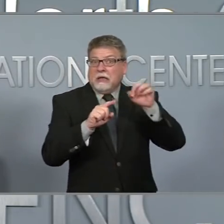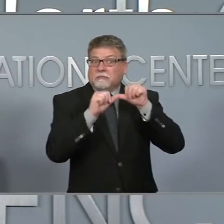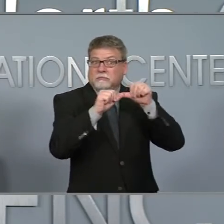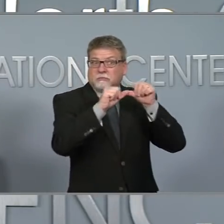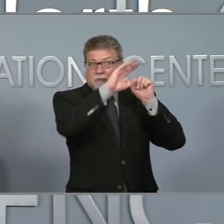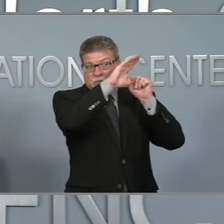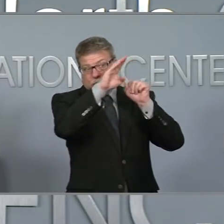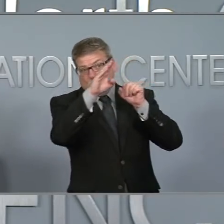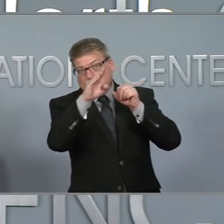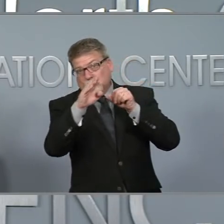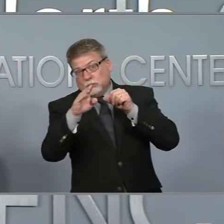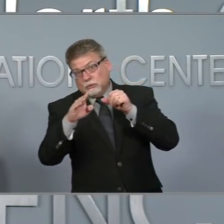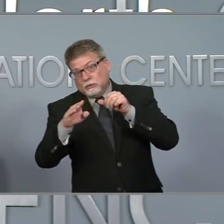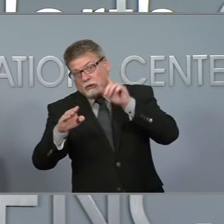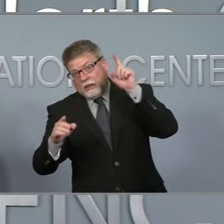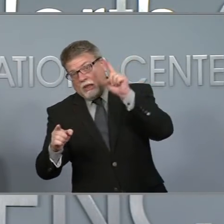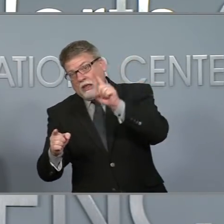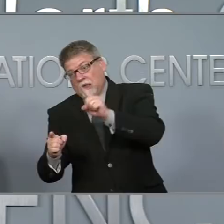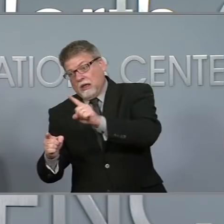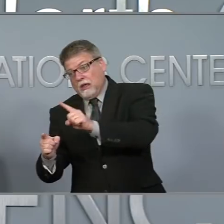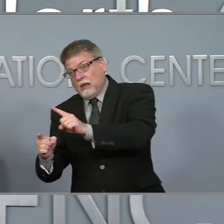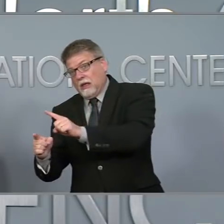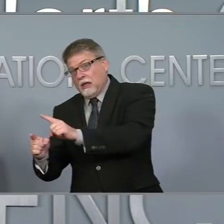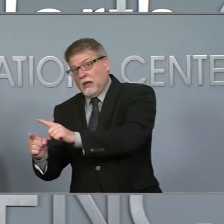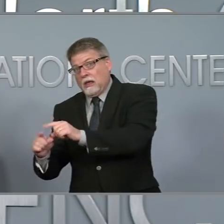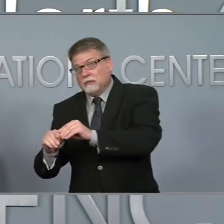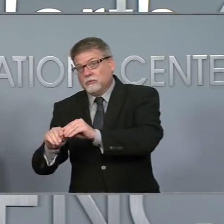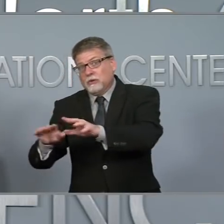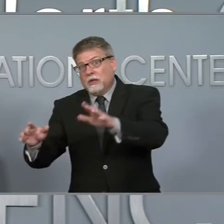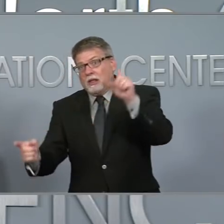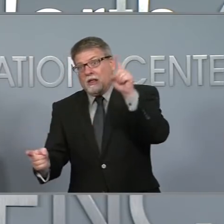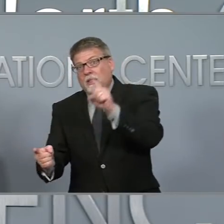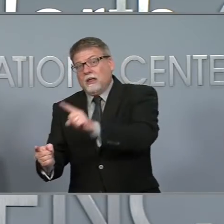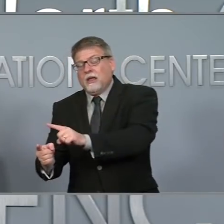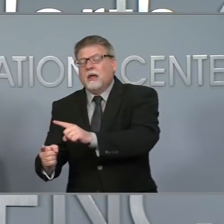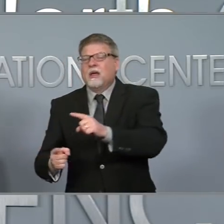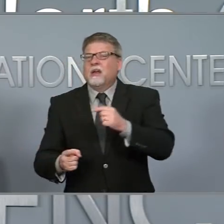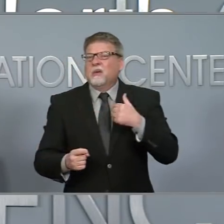respuesta en base a la información científica para la situación actual de la pandemia